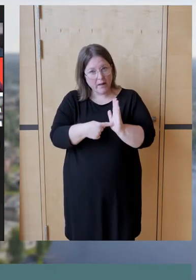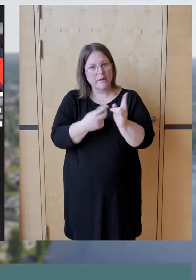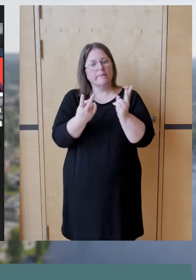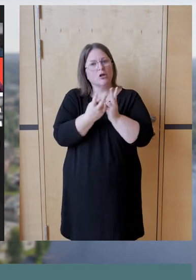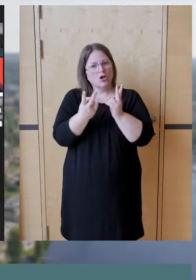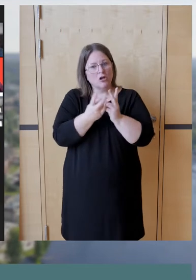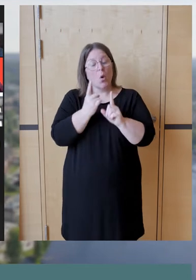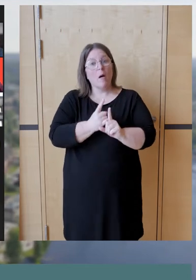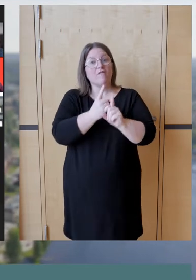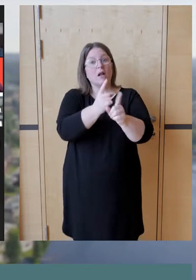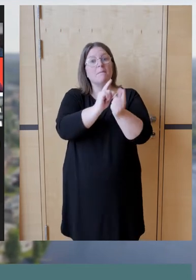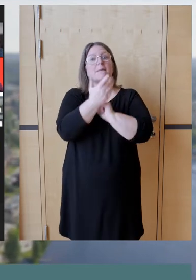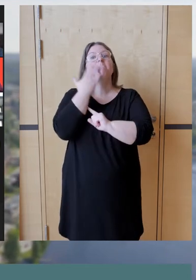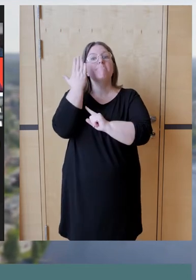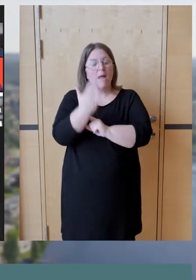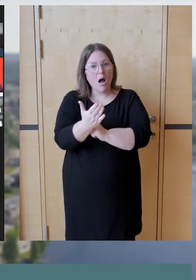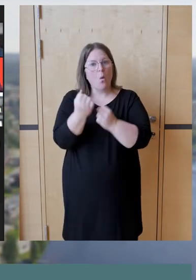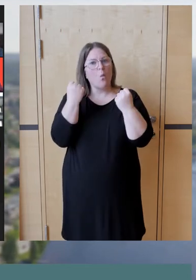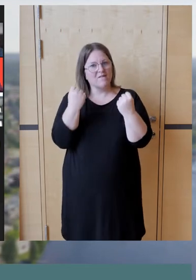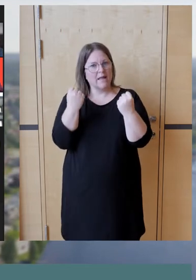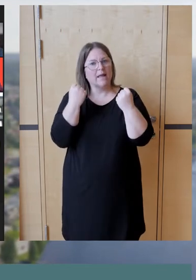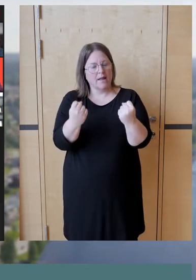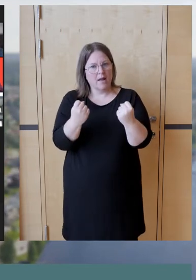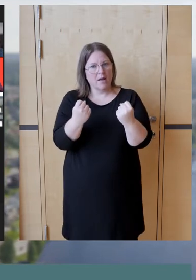Som är relevanta men också enkla att inhämta data